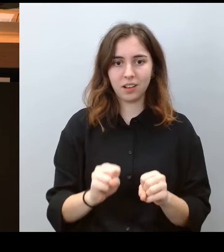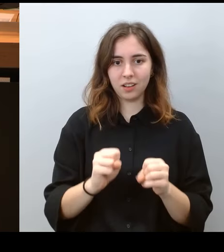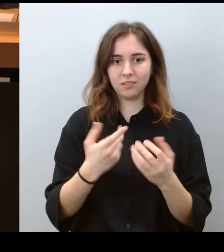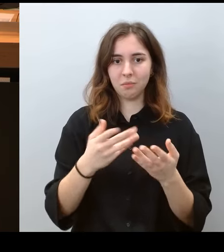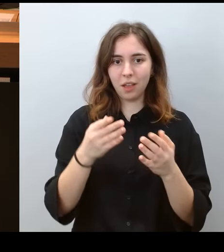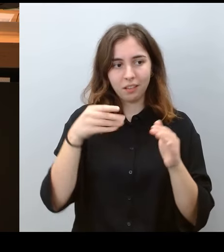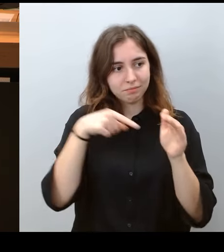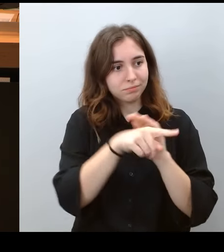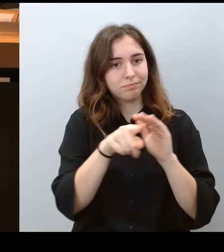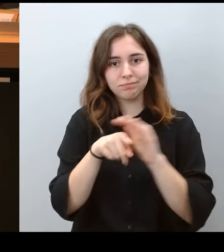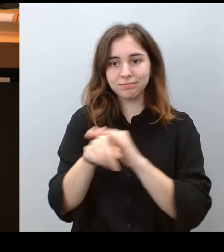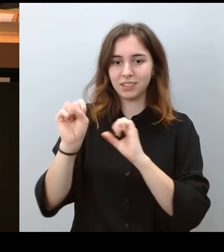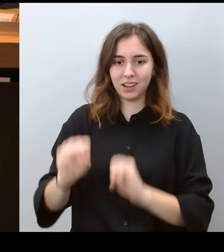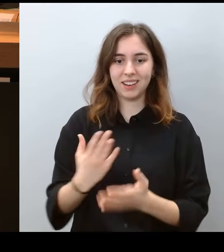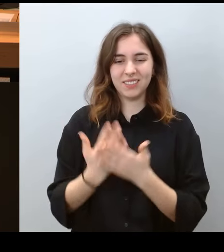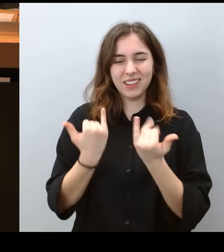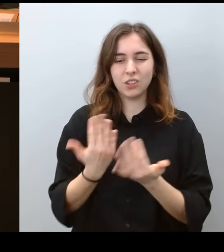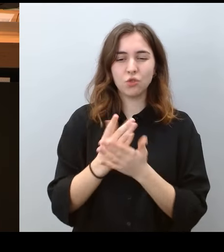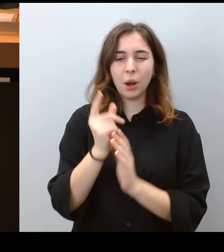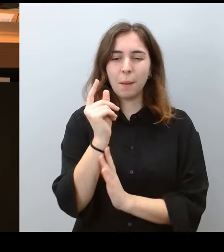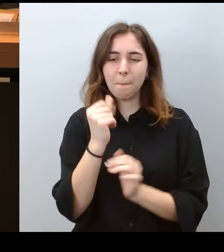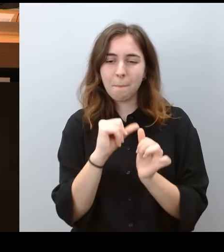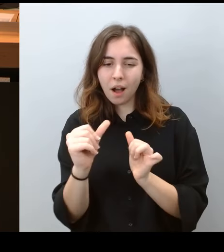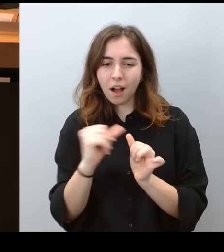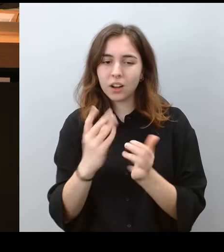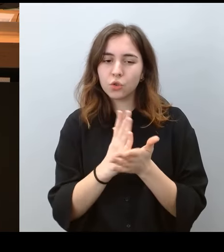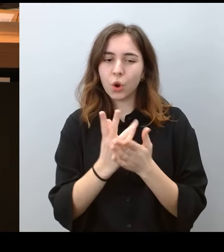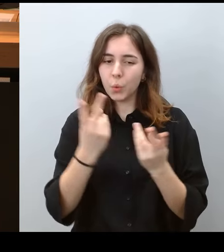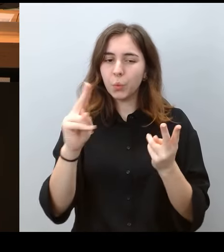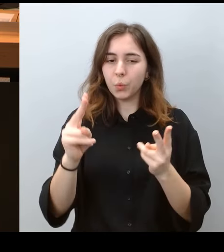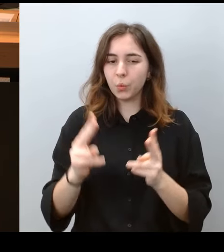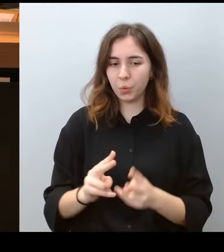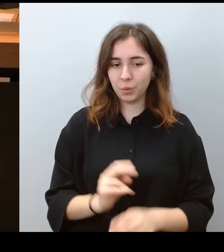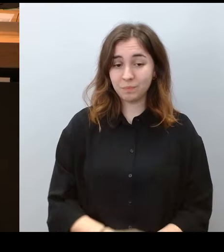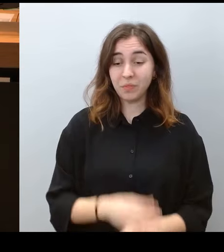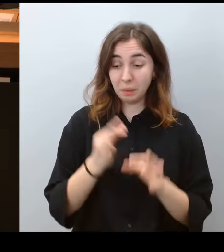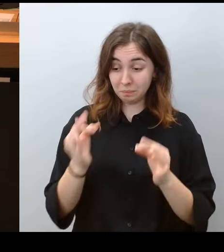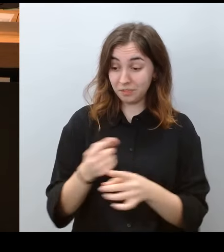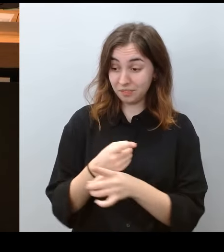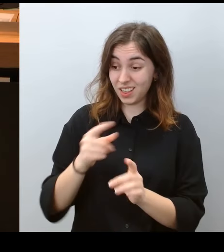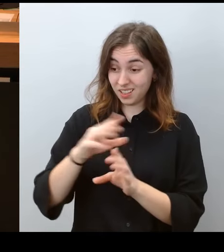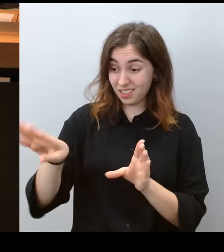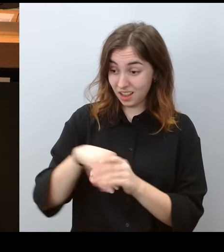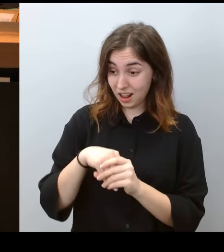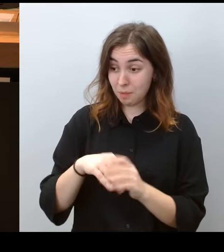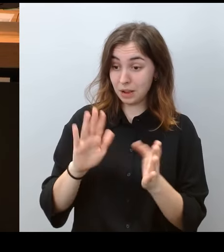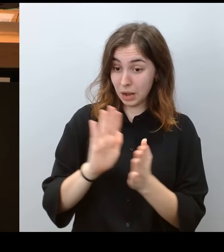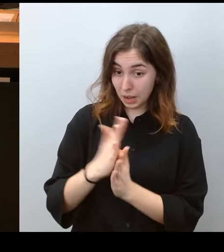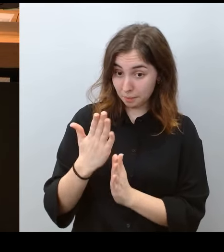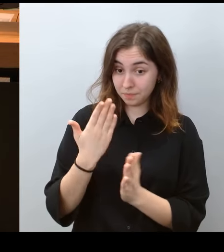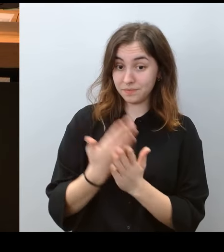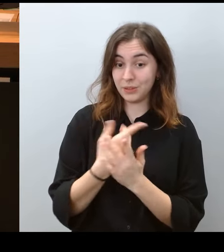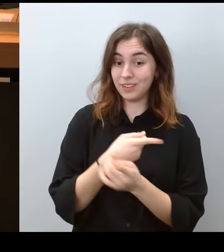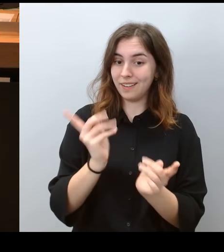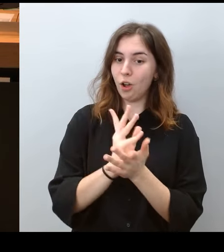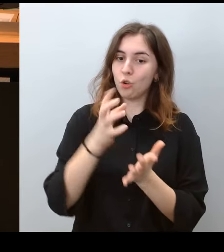Denn wer teilhaben kann, kann auch von etwas Teil sein, von einer Stadt, in der Mobilität keine Frage des Geldes ist.